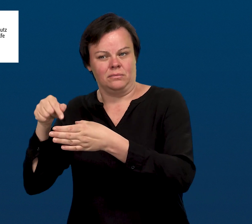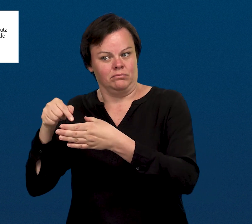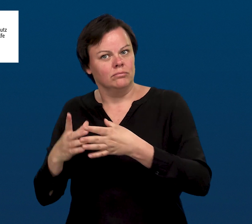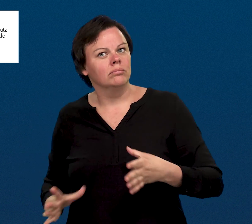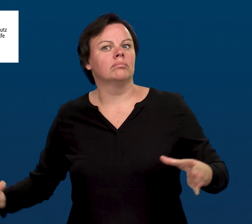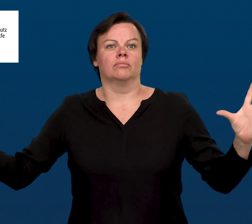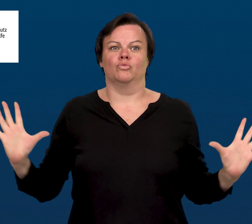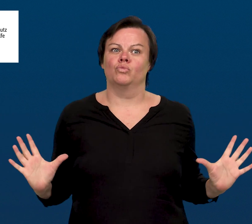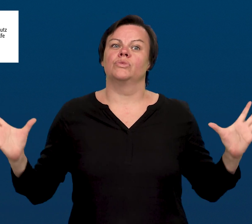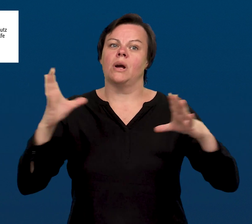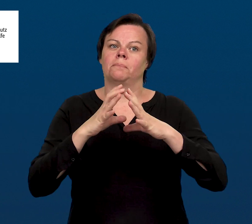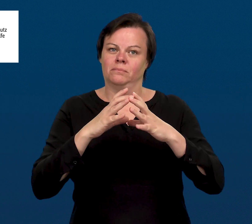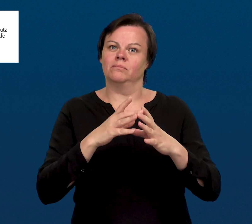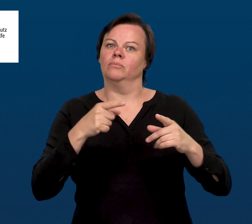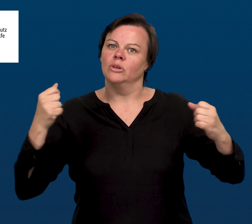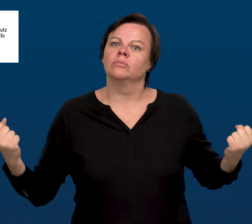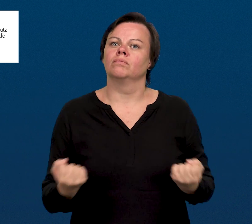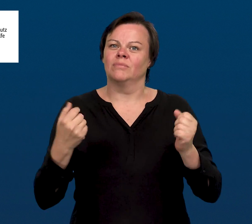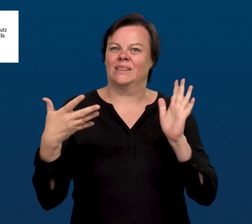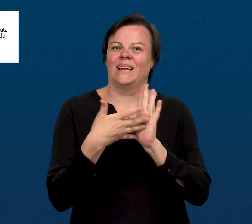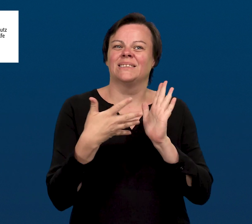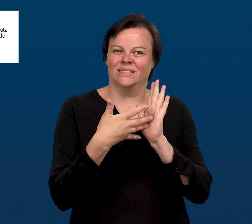in einer gemeinsamen Übung